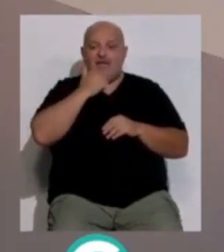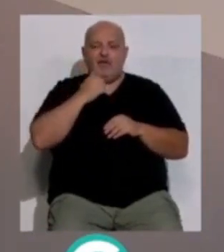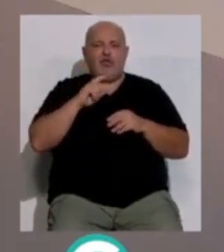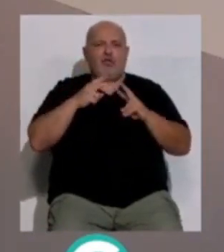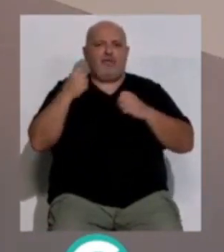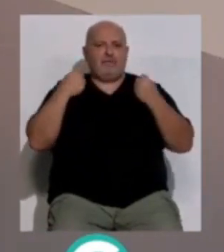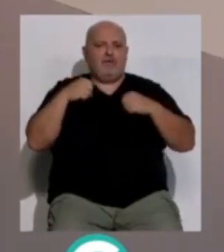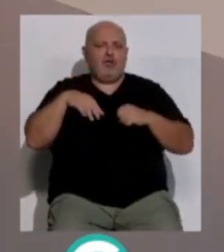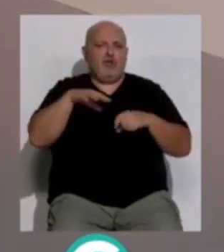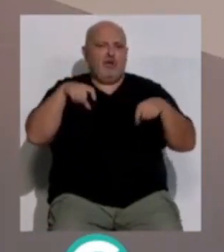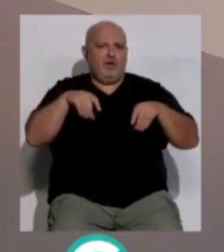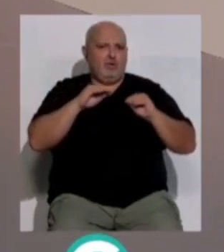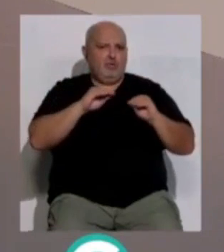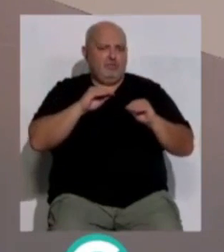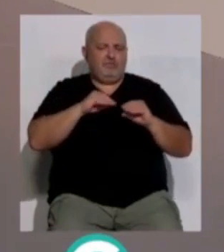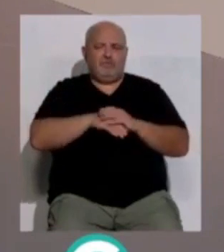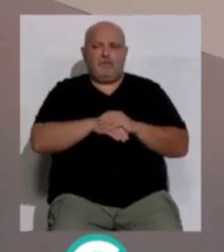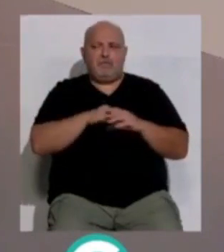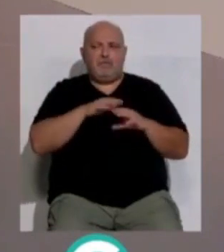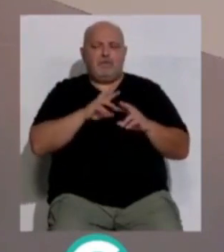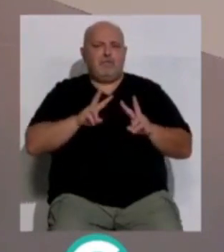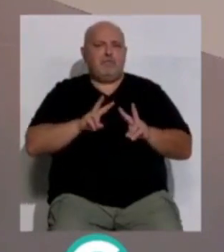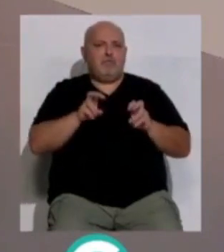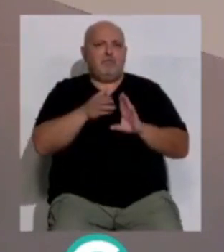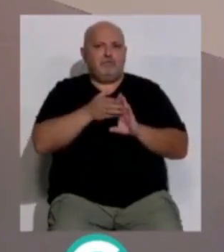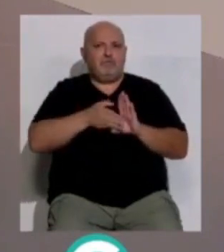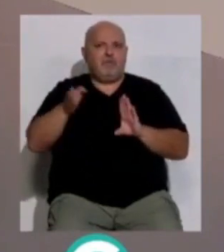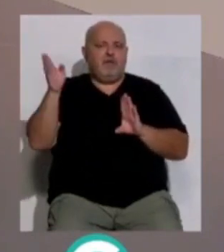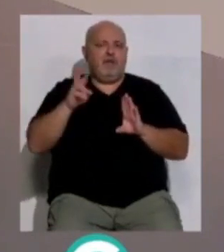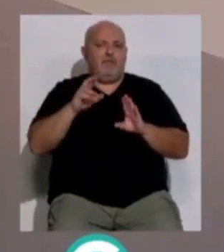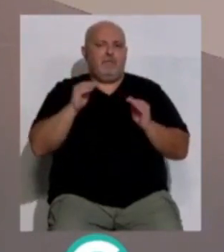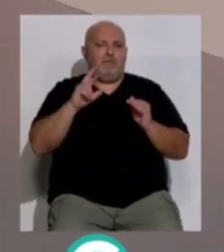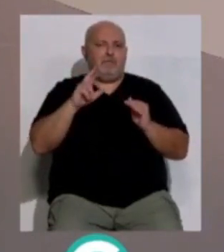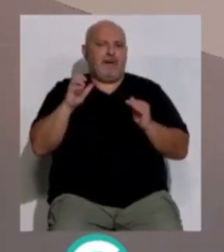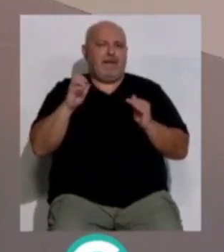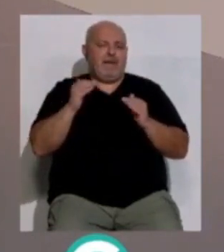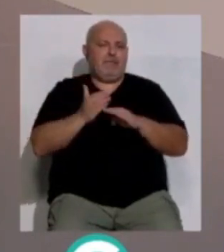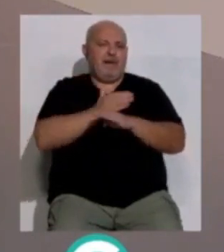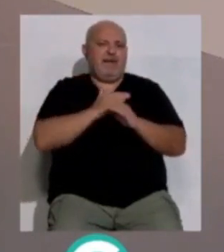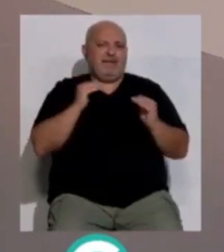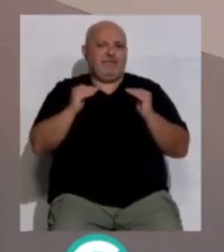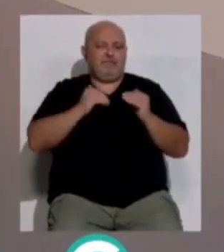sesión en la Ciudad Deportiva Bahía de Cádiz para iniciar la pretemporada no sé si tenemos por ahí